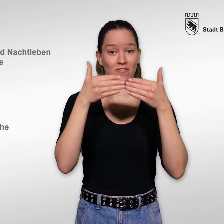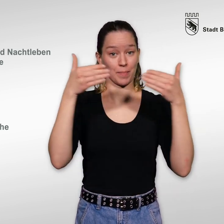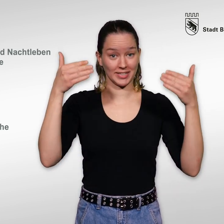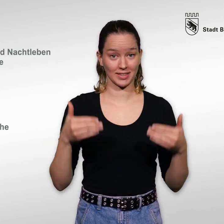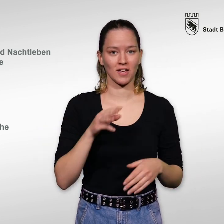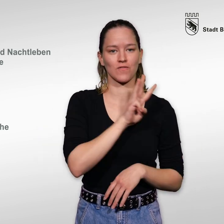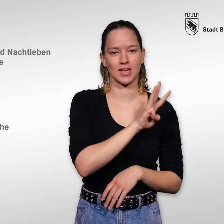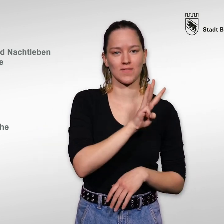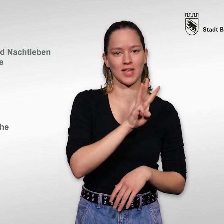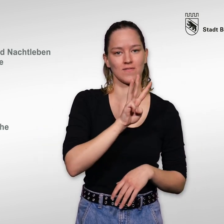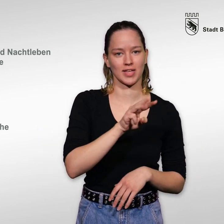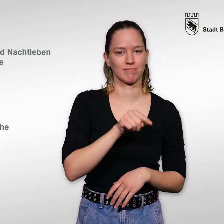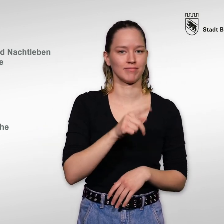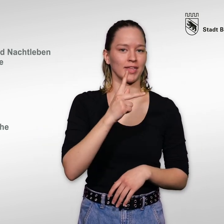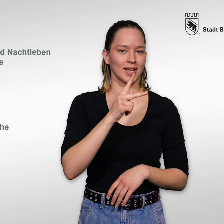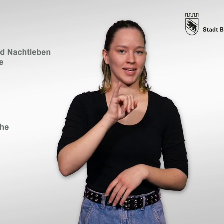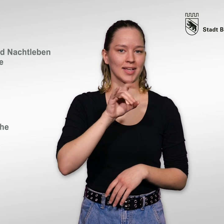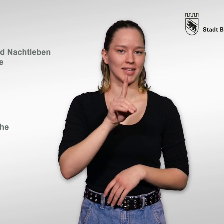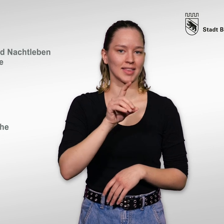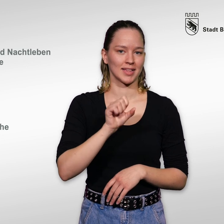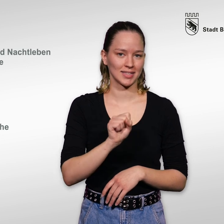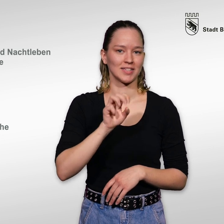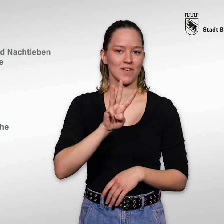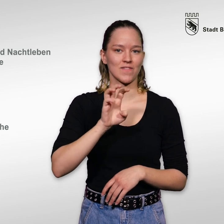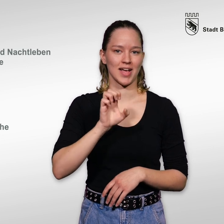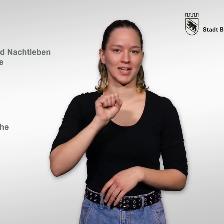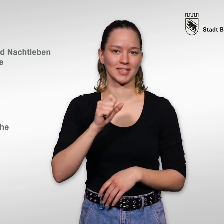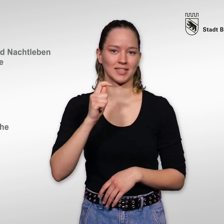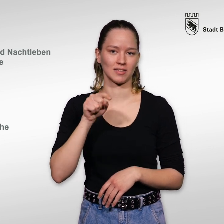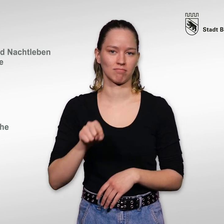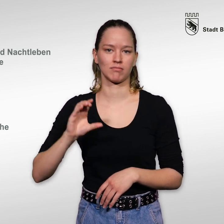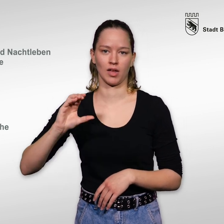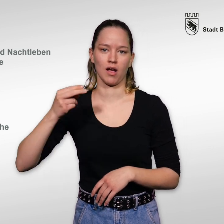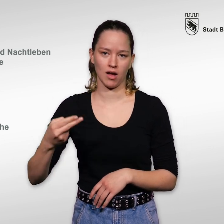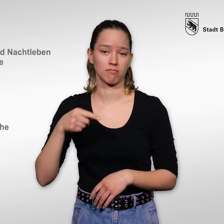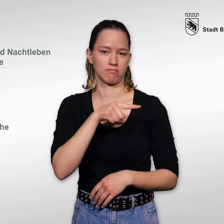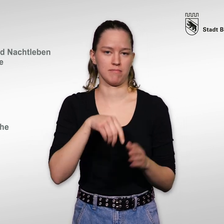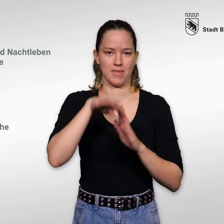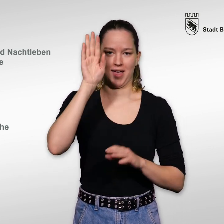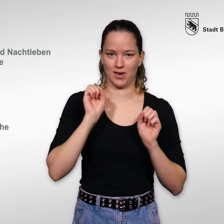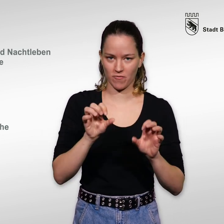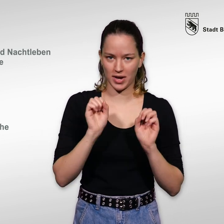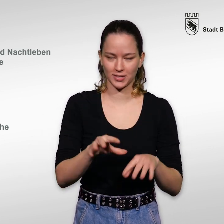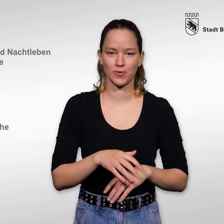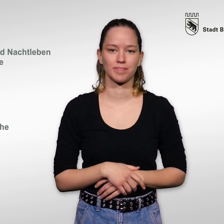Auf der Website www.kidswest.ch findest du dazu mehr Informationen.